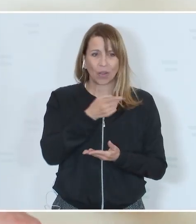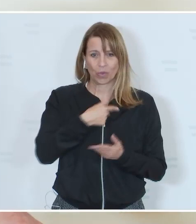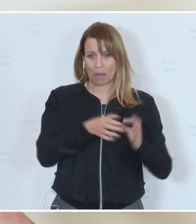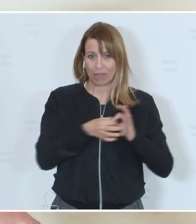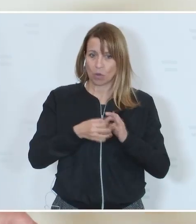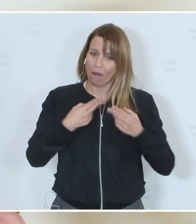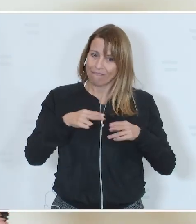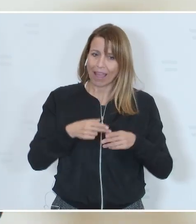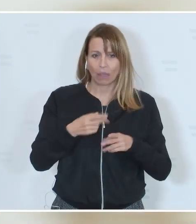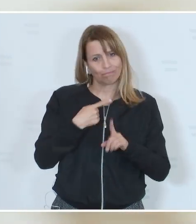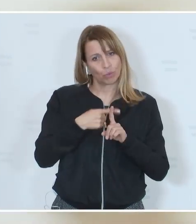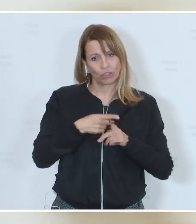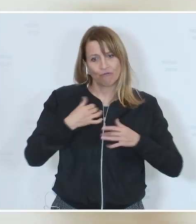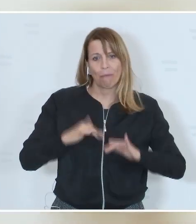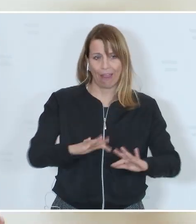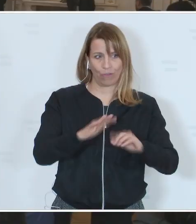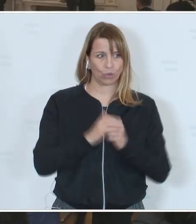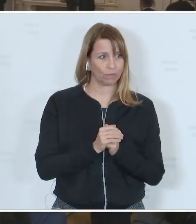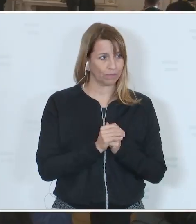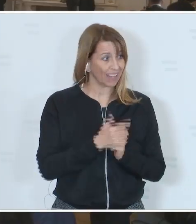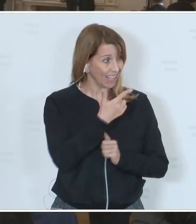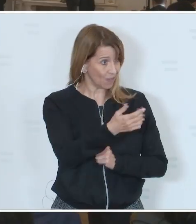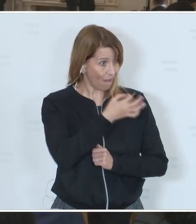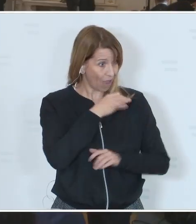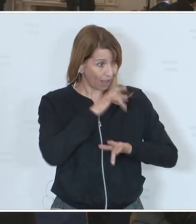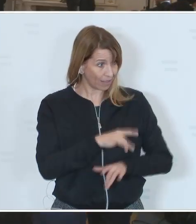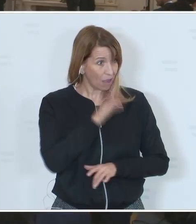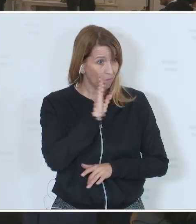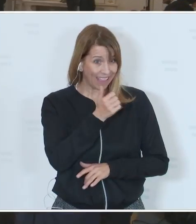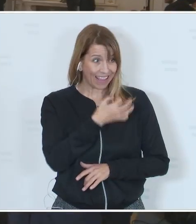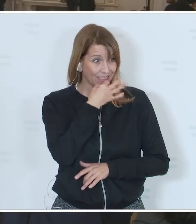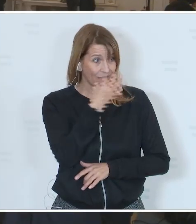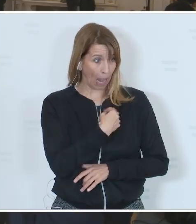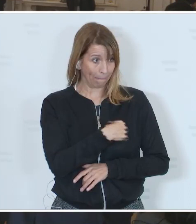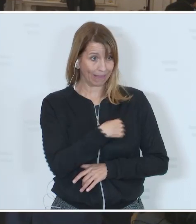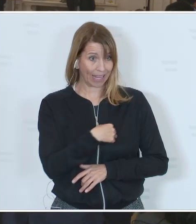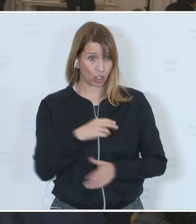Sprecherin: Für 2 Fragen, ie e1. Frage: Bitte das maltesische Fernsehen.